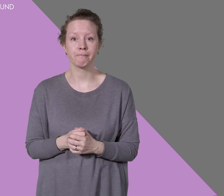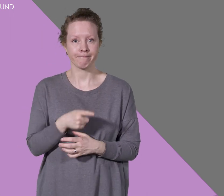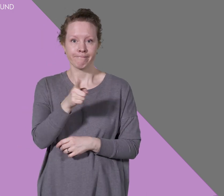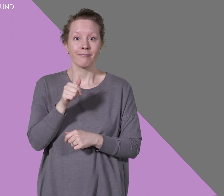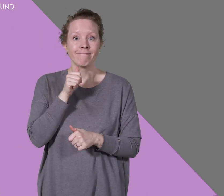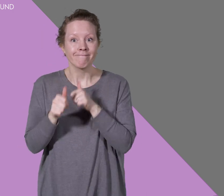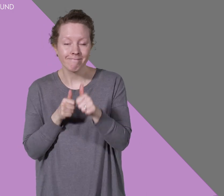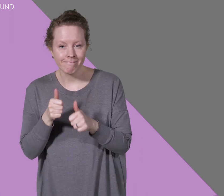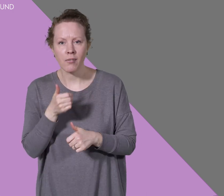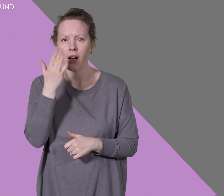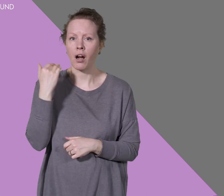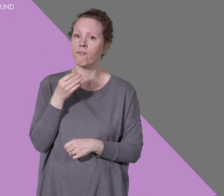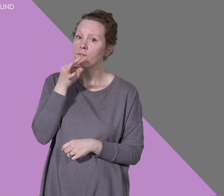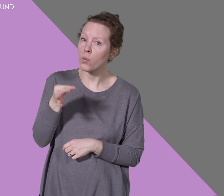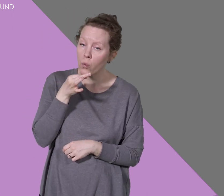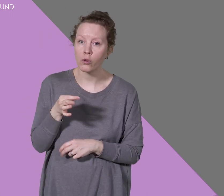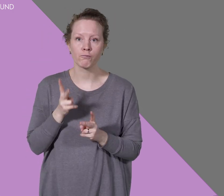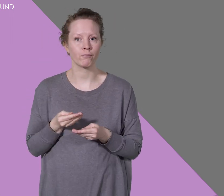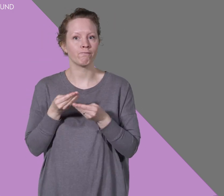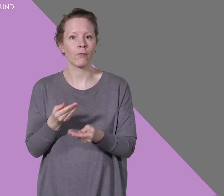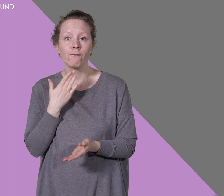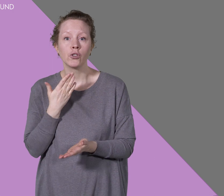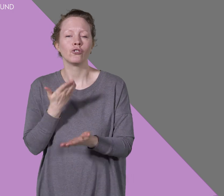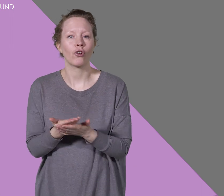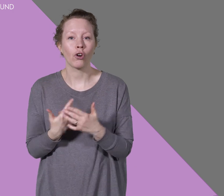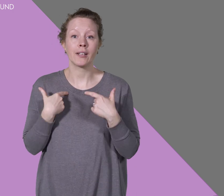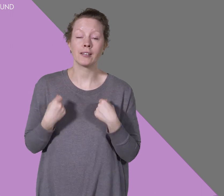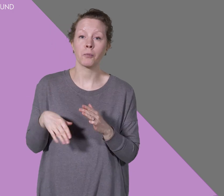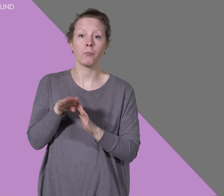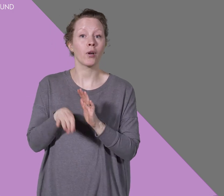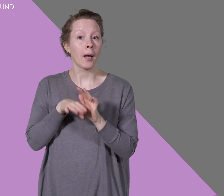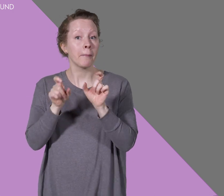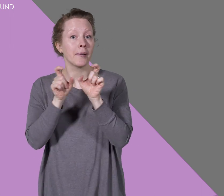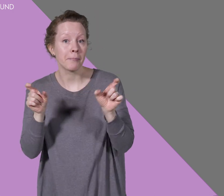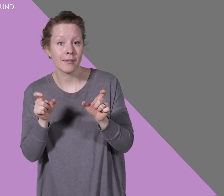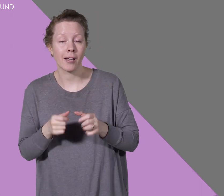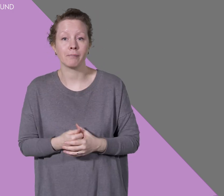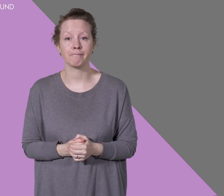Ni som deltar kan ställa frågor och även föreslå intressanta programämnen.